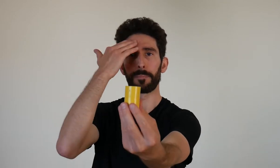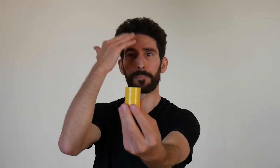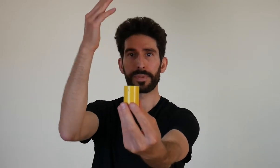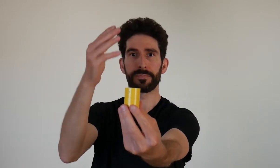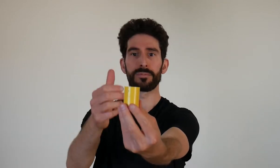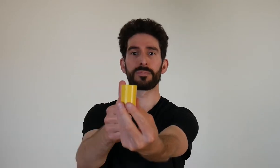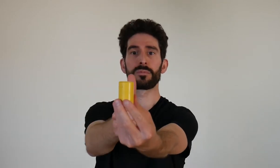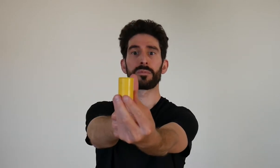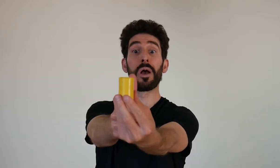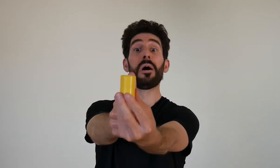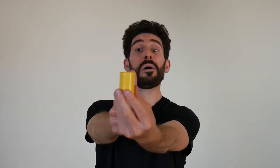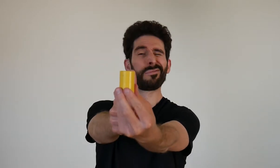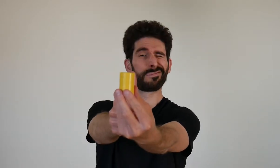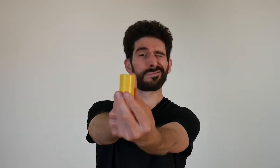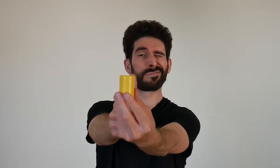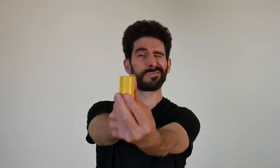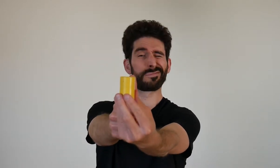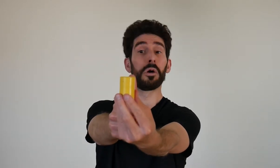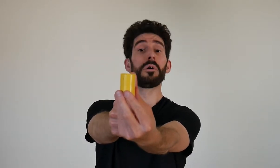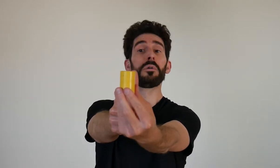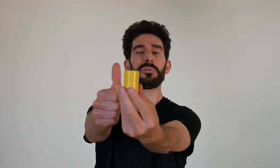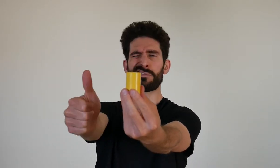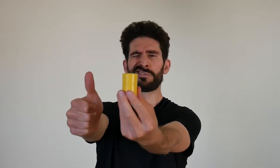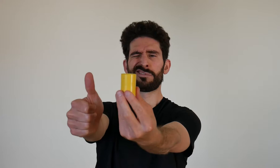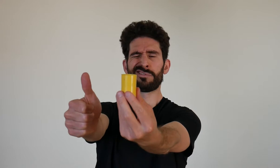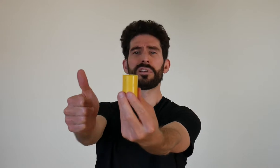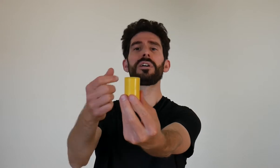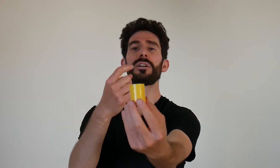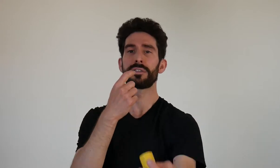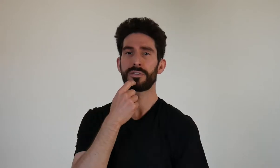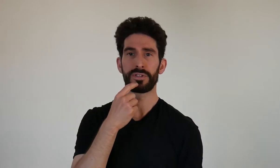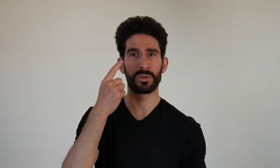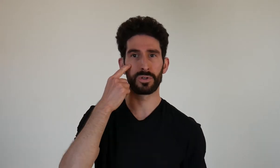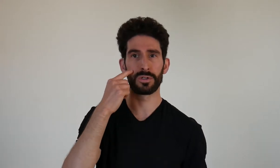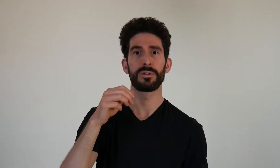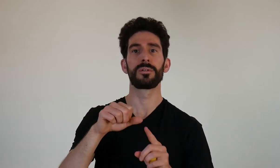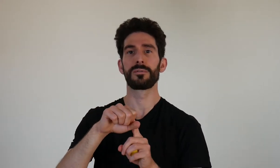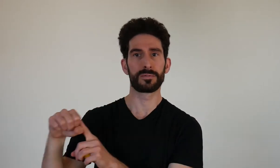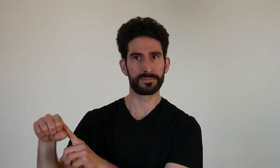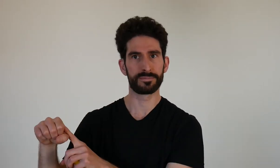Si oeil gauche fermé, pouce sur objet et que oeil droit fermé, pouce à côté alors tu es droitier de l'oeil.